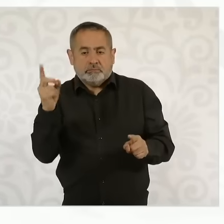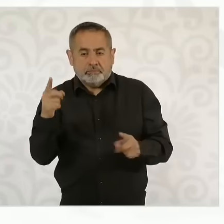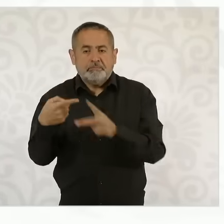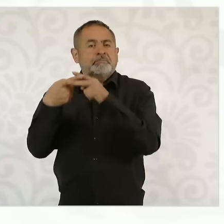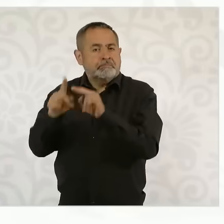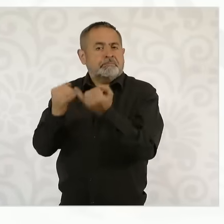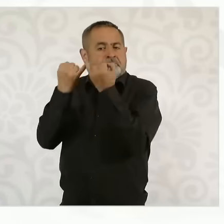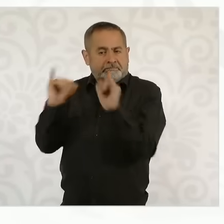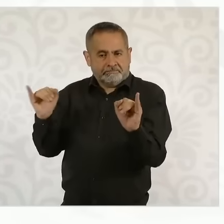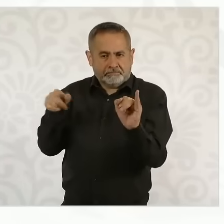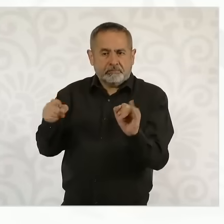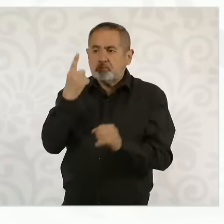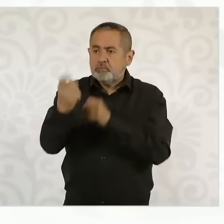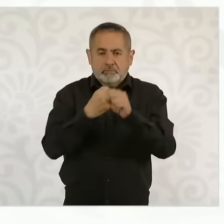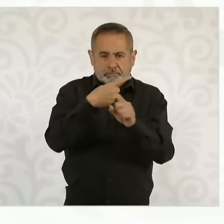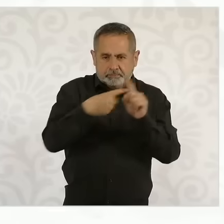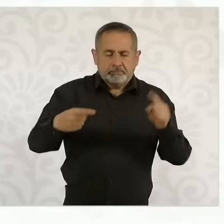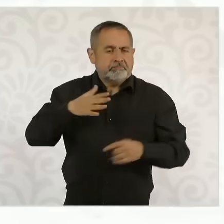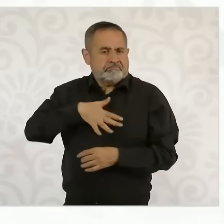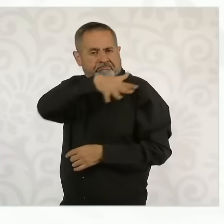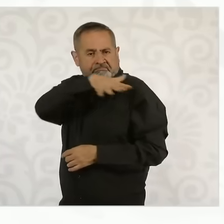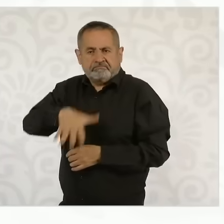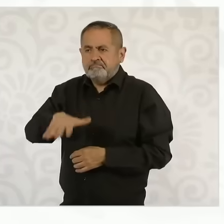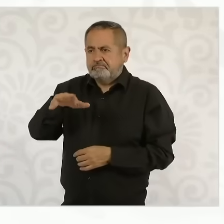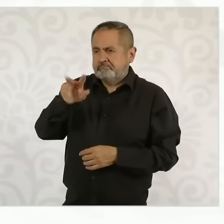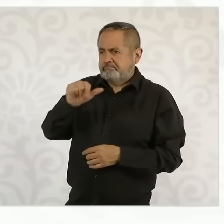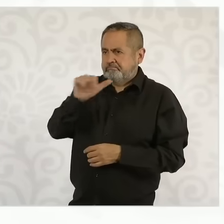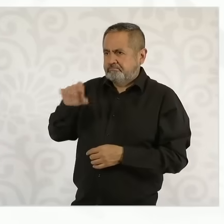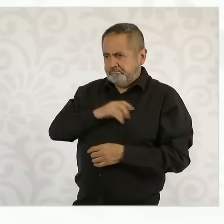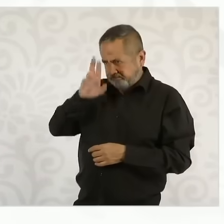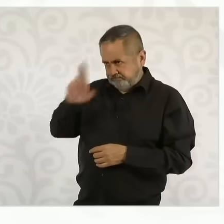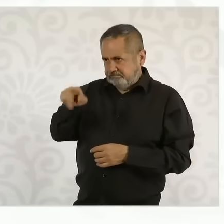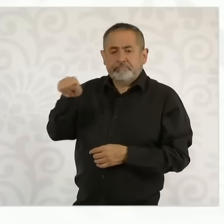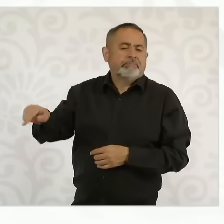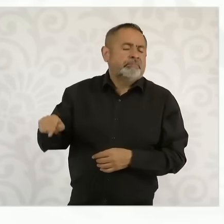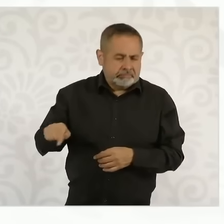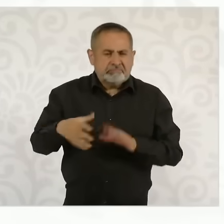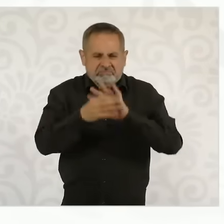promedio de año y medio, mi general Vallejo Suárez con su equipo de trabajo logra esta hazaña de